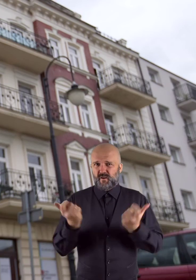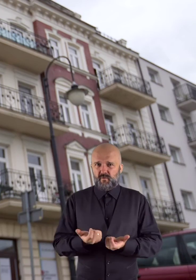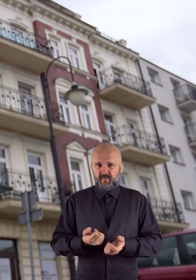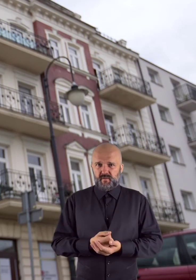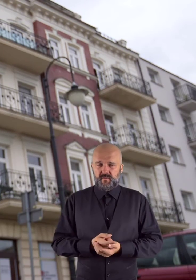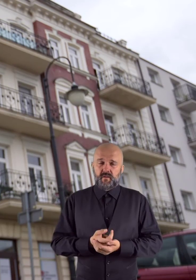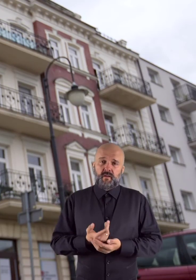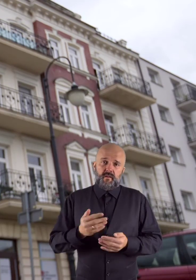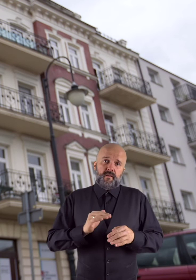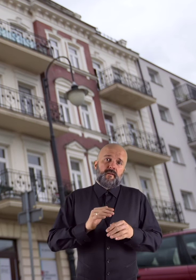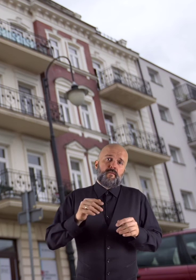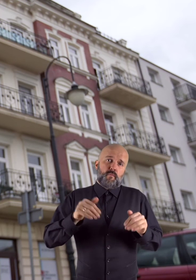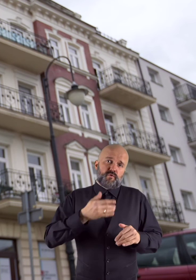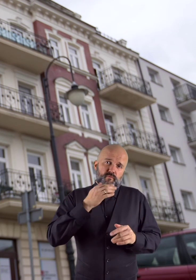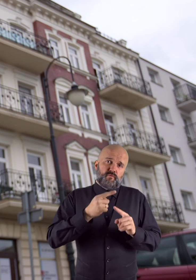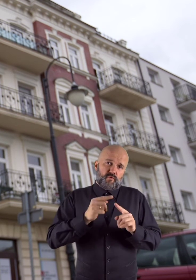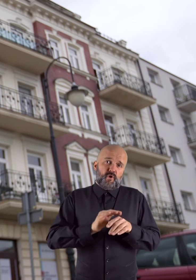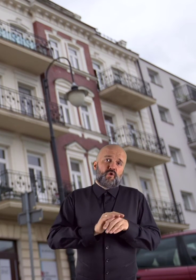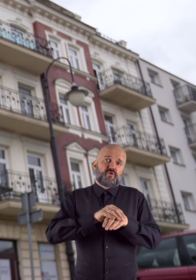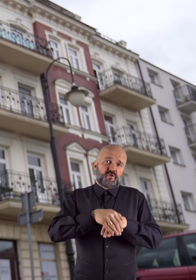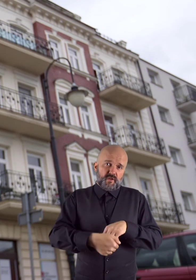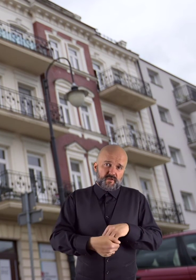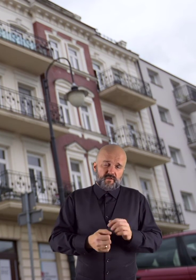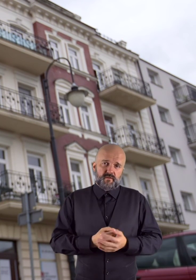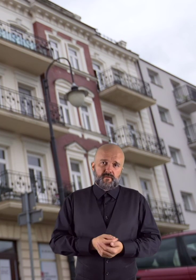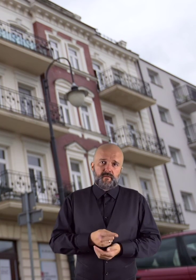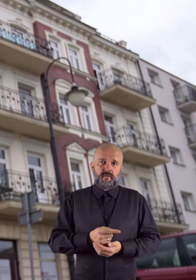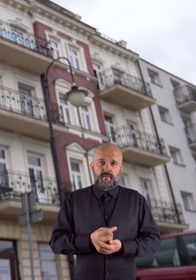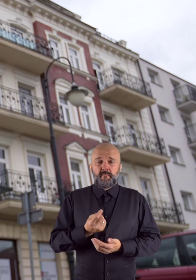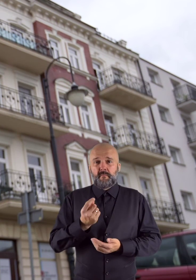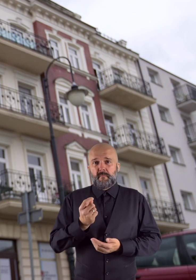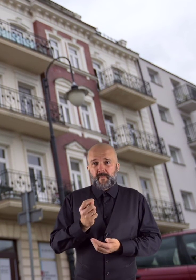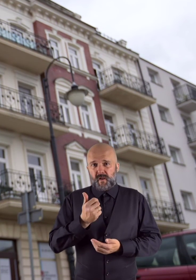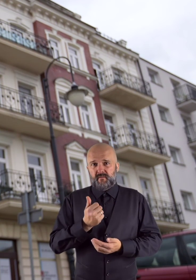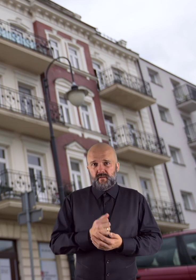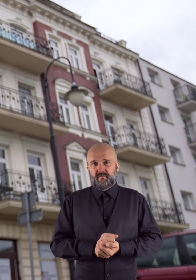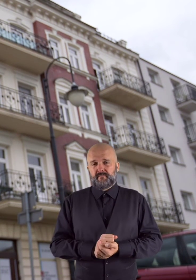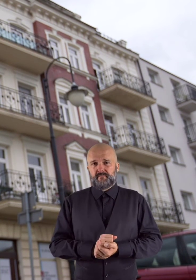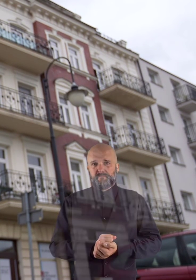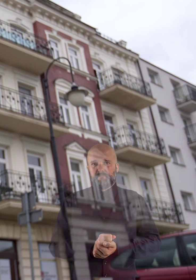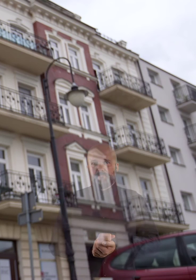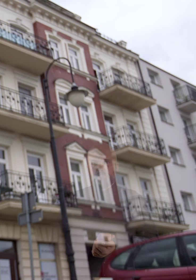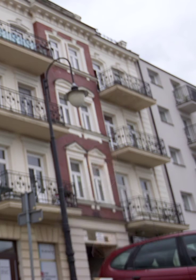Na szczęście, jeśli możemy mówić o jakimś szczęściu w tym nieszczęściu, prawie.